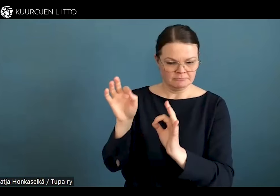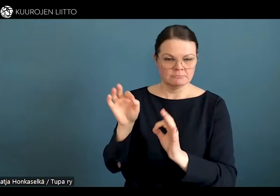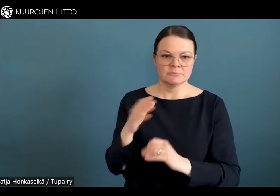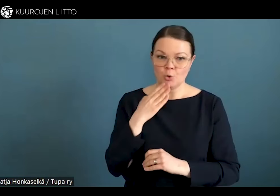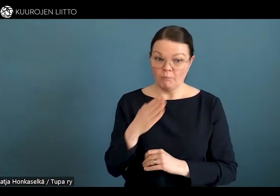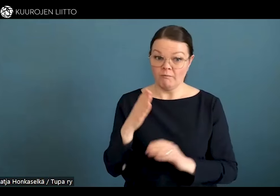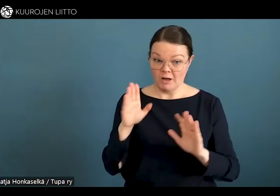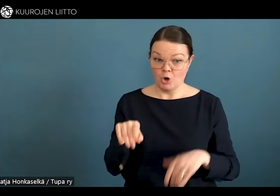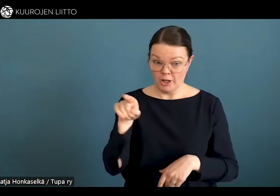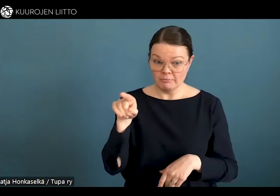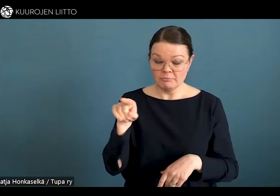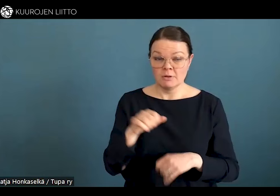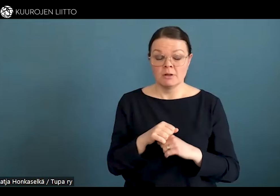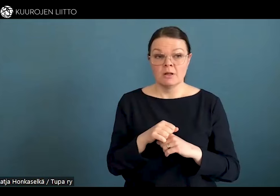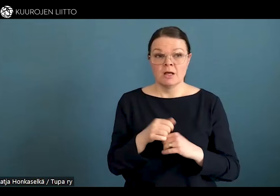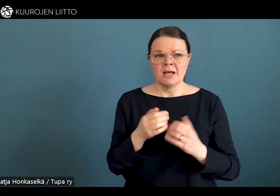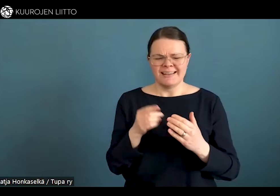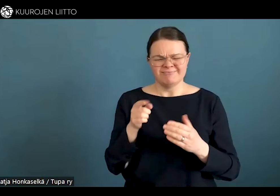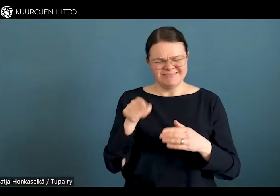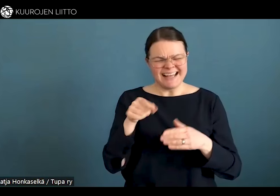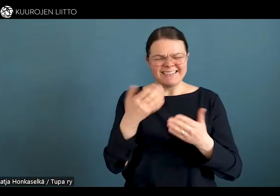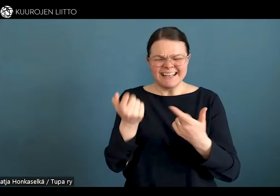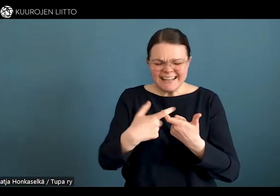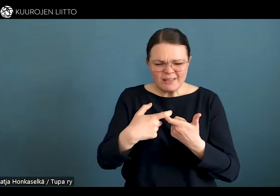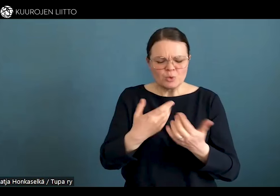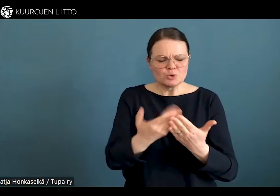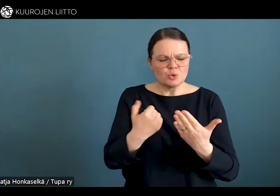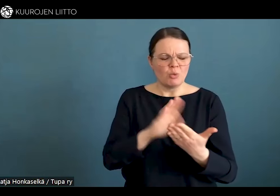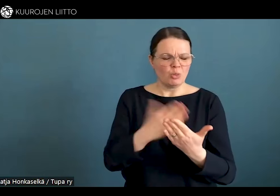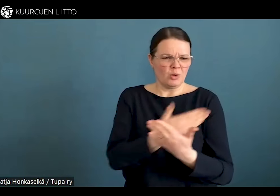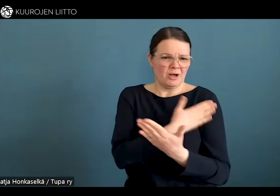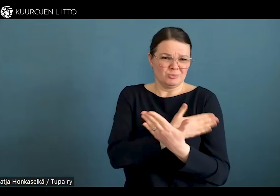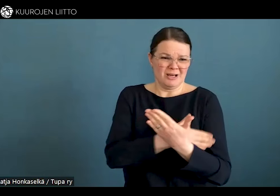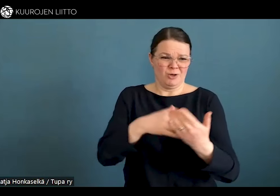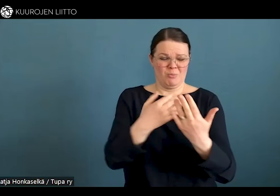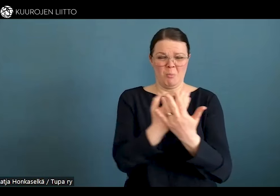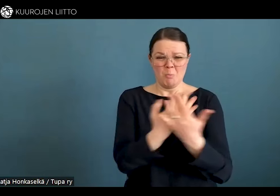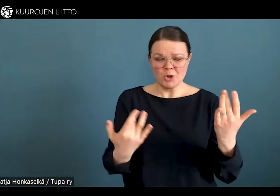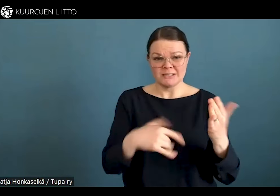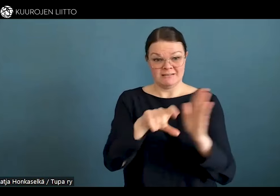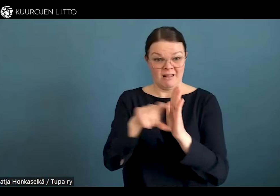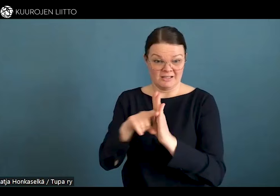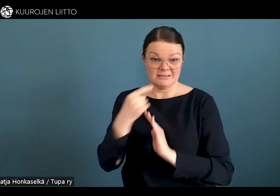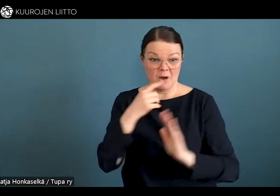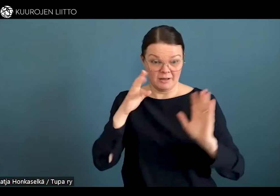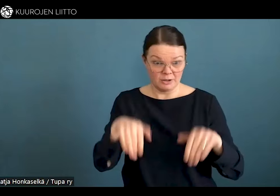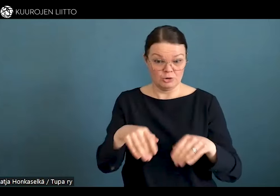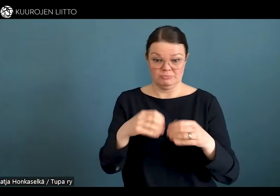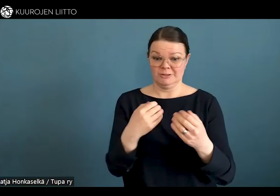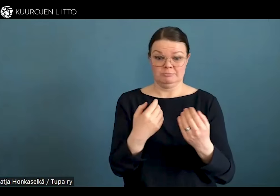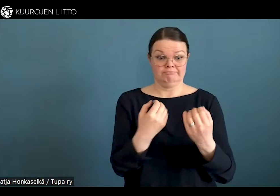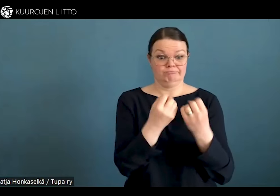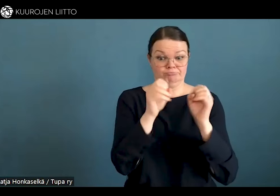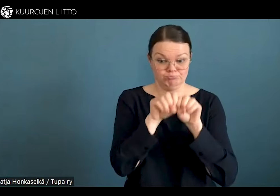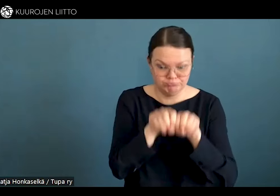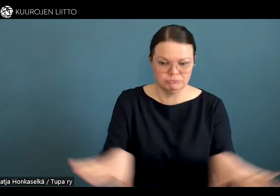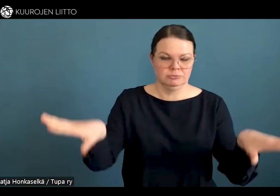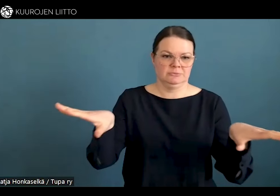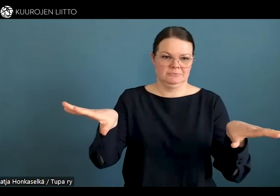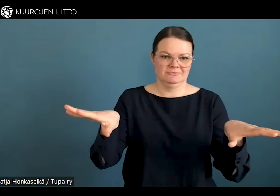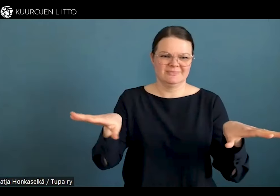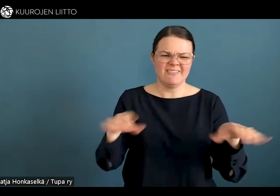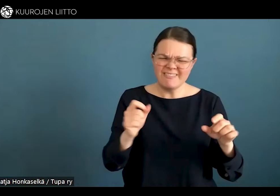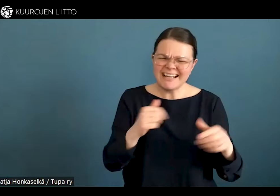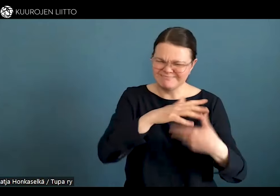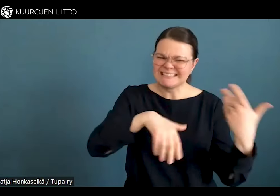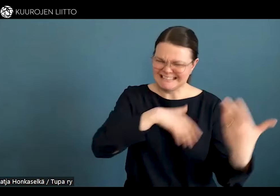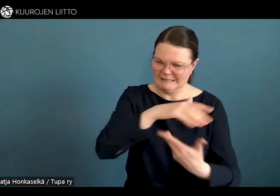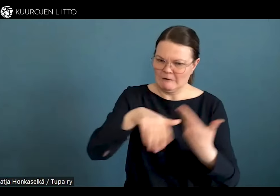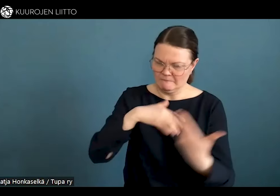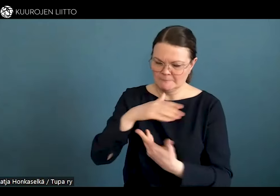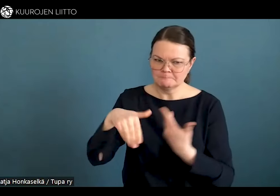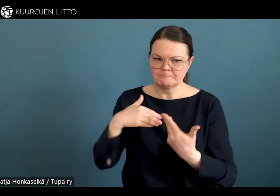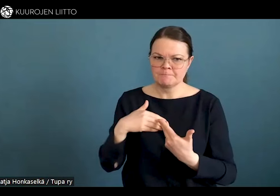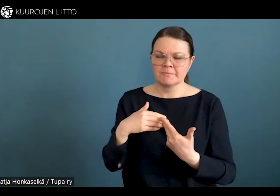ja kävimme hyvän keskustelun tulkkaus- palvelun lainsäädännön sekavuudesta.